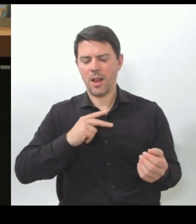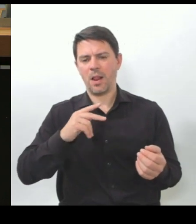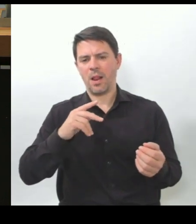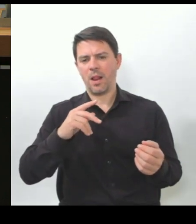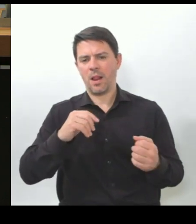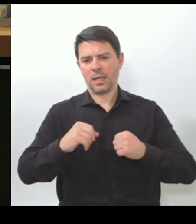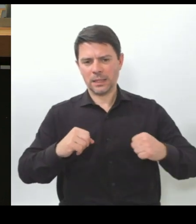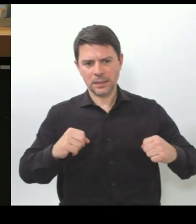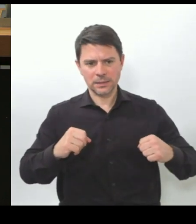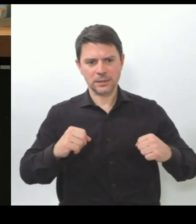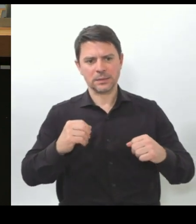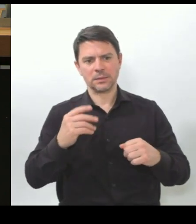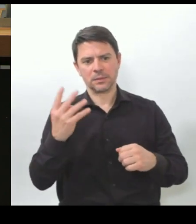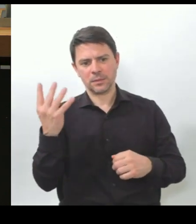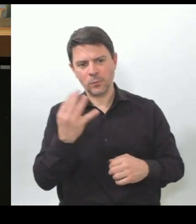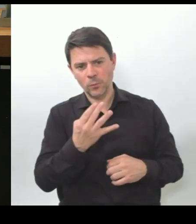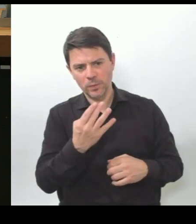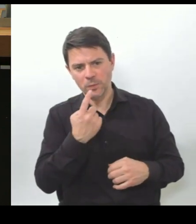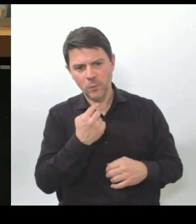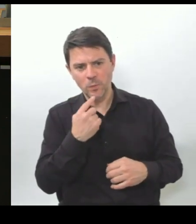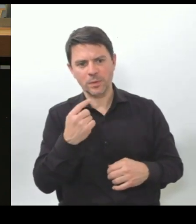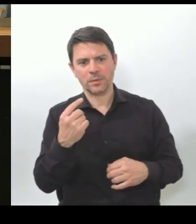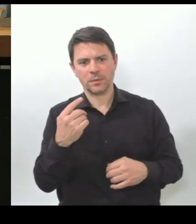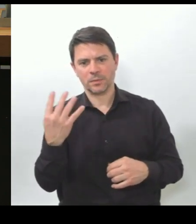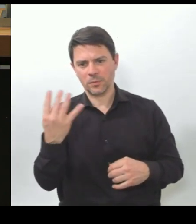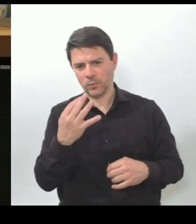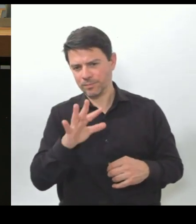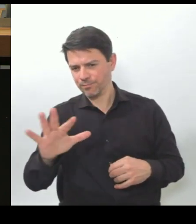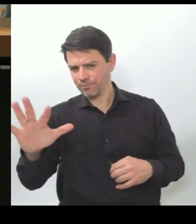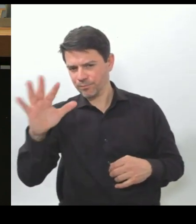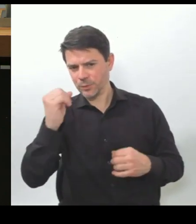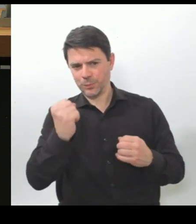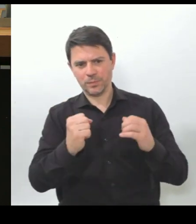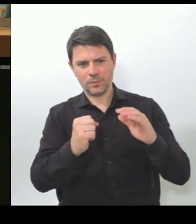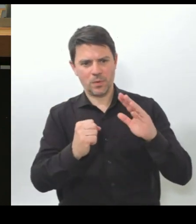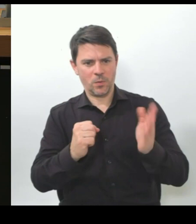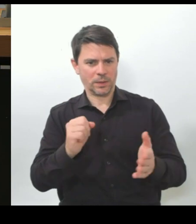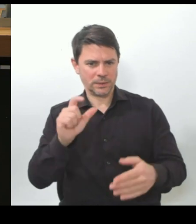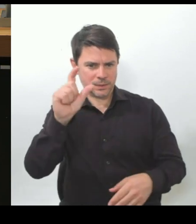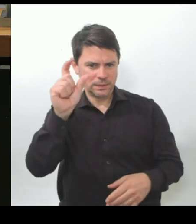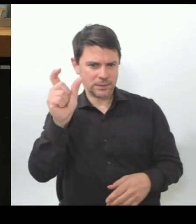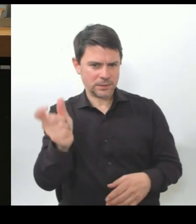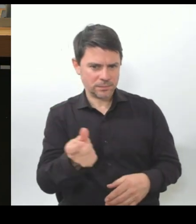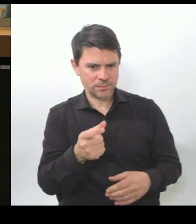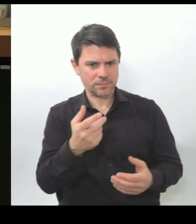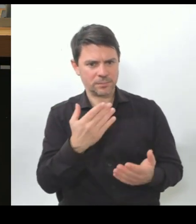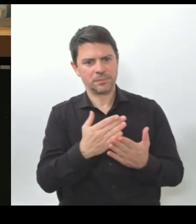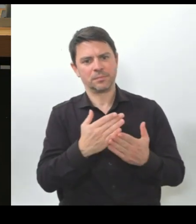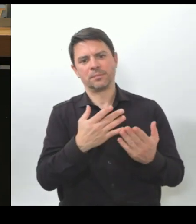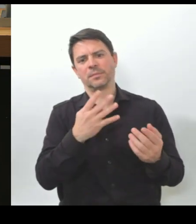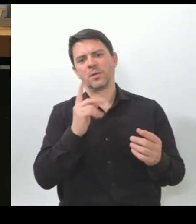Straßen total verengt werden. Da haben heute schon über die Friedrichstraße gesprochen und die parallel laufenden Straßen, die auch praktisch den Verkehr nicht